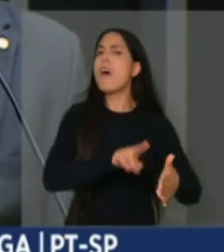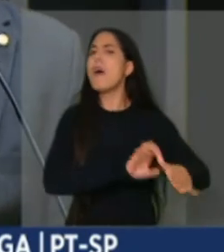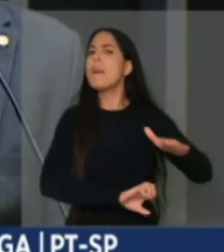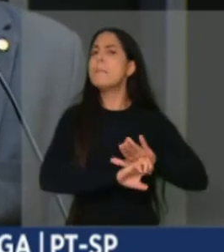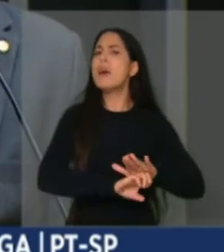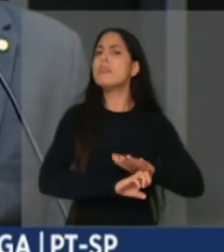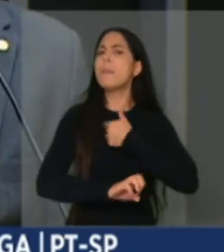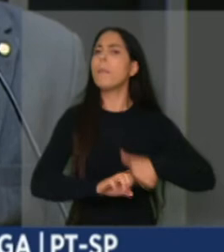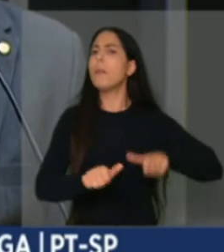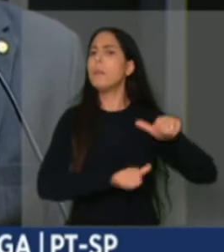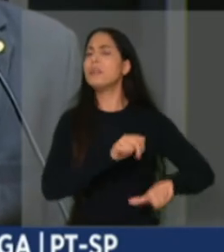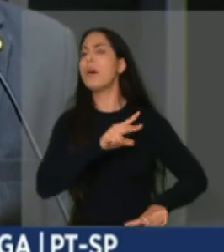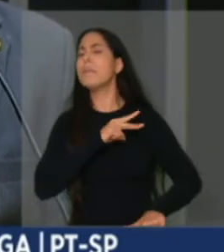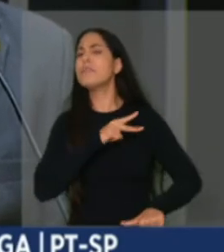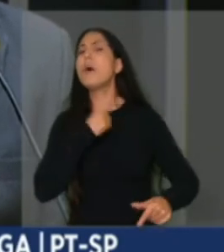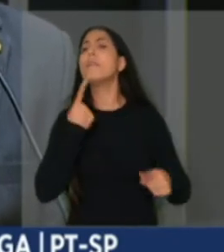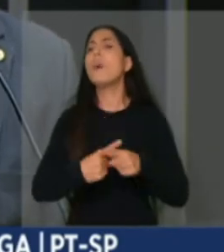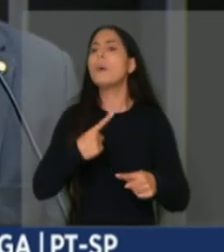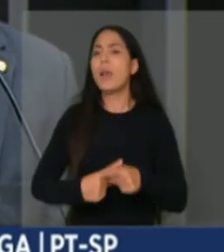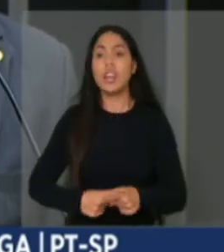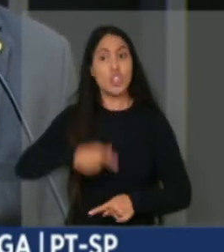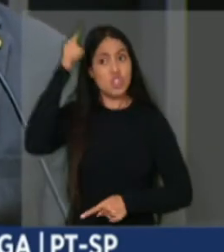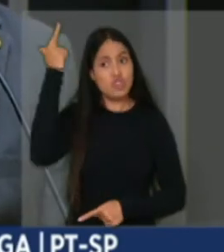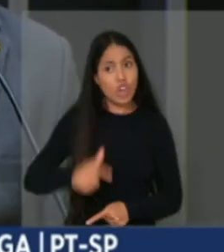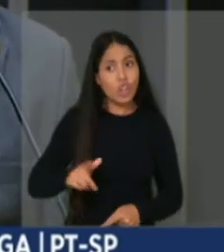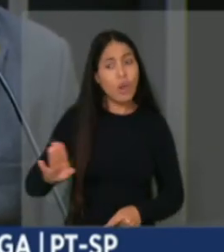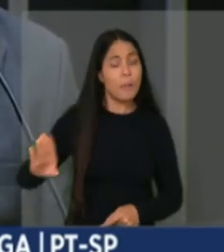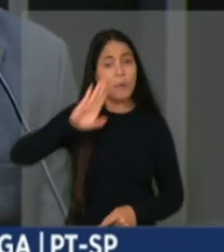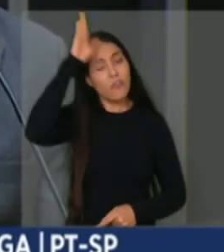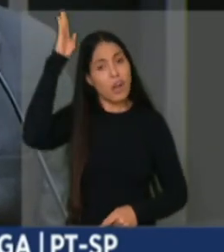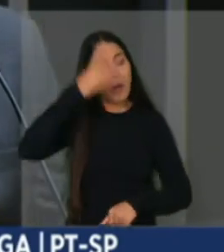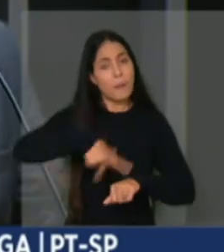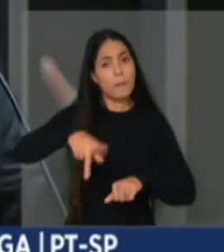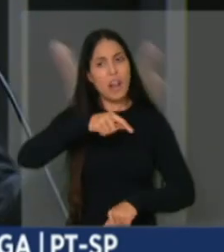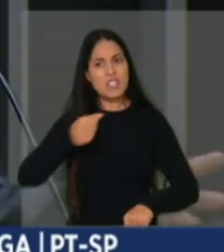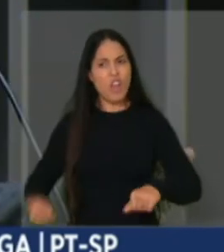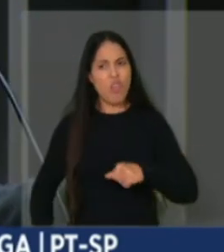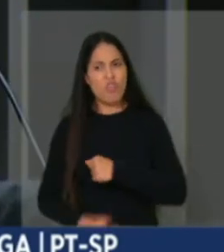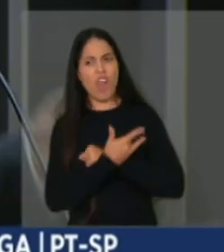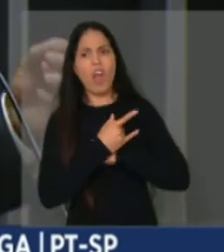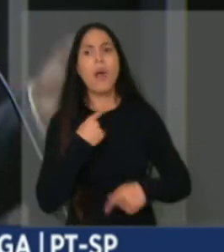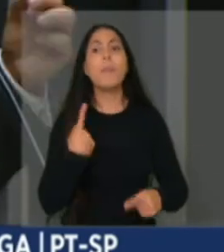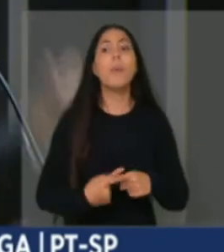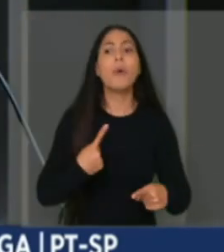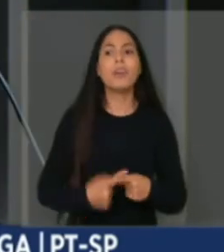TRAIA A PÁTRIA PARA PRIVATIZAR OS CORREIOS, QUAL O SENTIDO? COM QUE É QUE ESTÁ POR TRÁS. COM CERTEZA DEVE